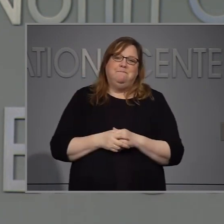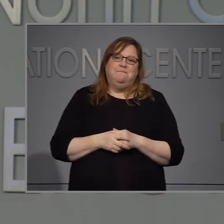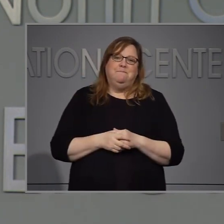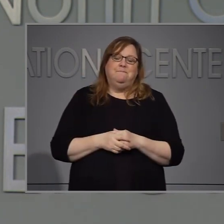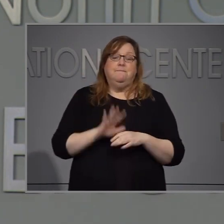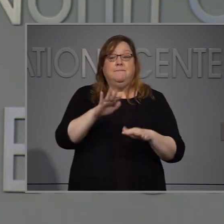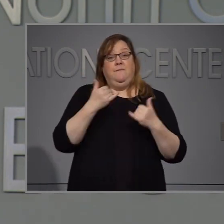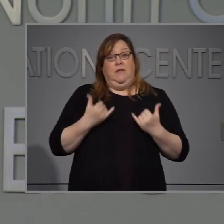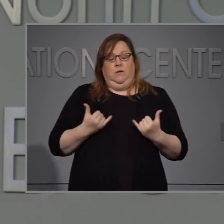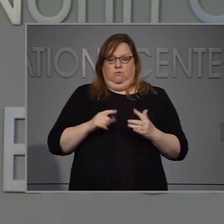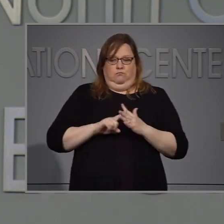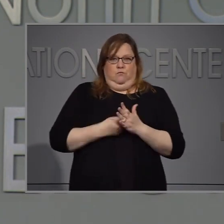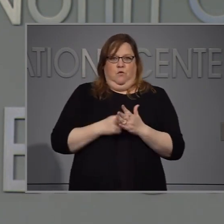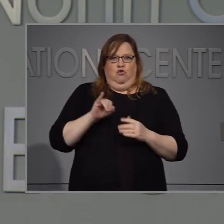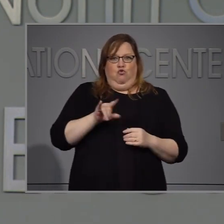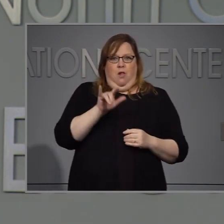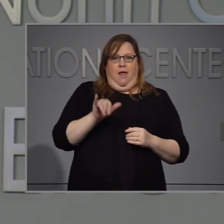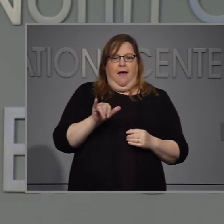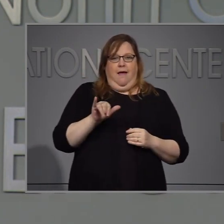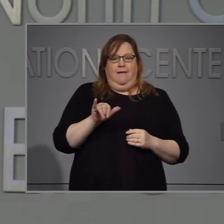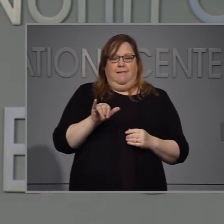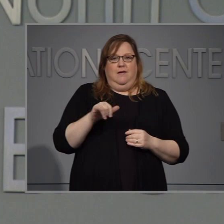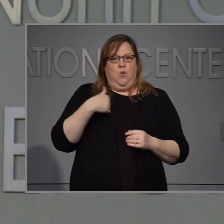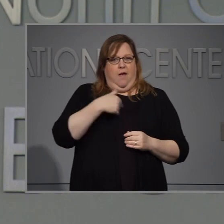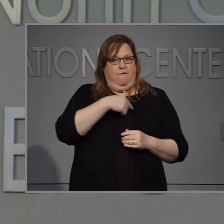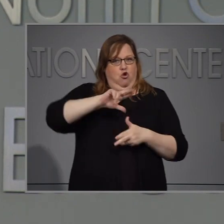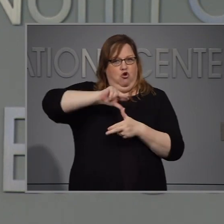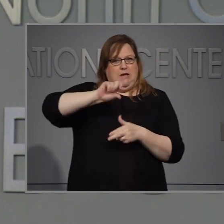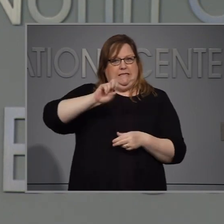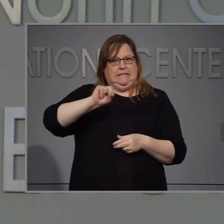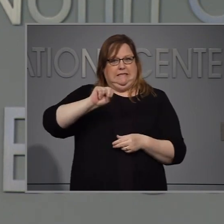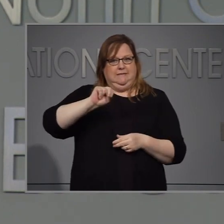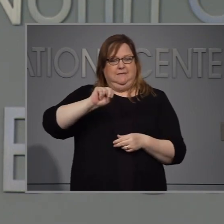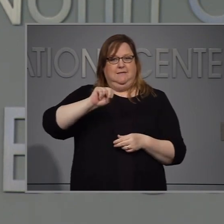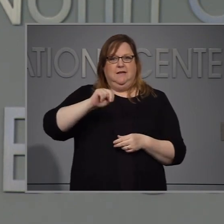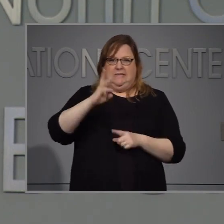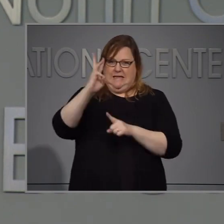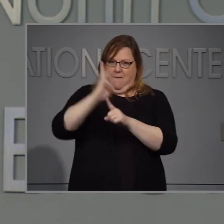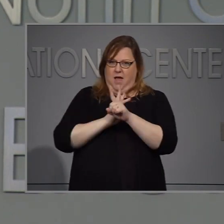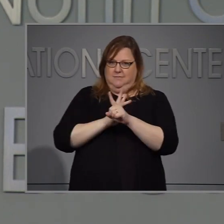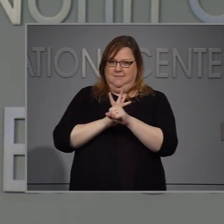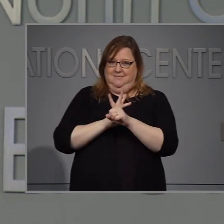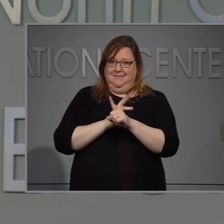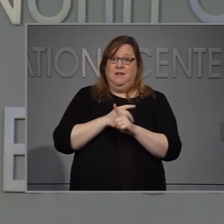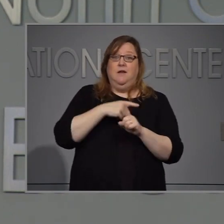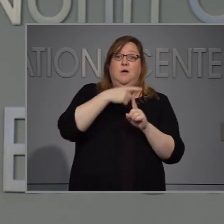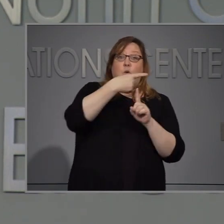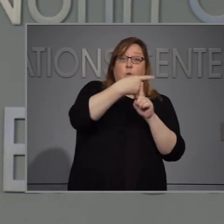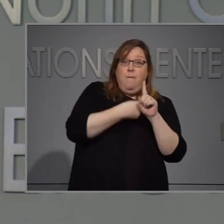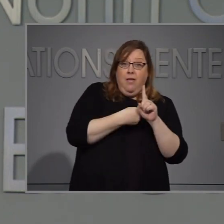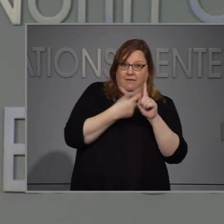llevamos un mes en la temporada de huracanes y nos faltan cinco po cinco meses es el momento de